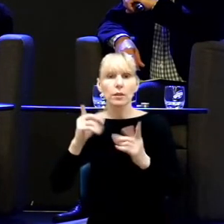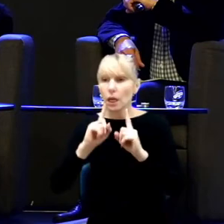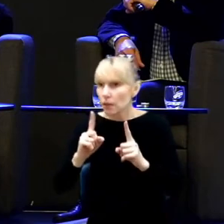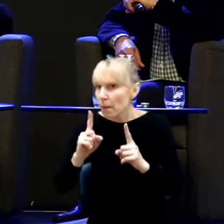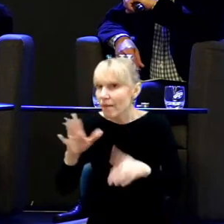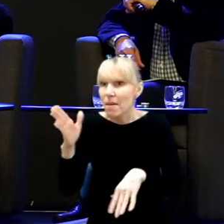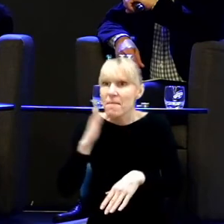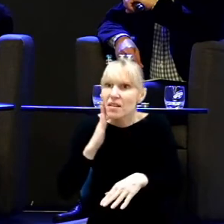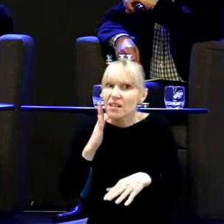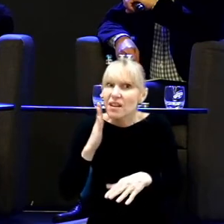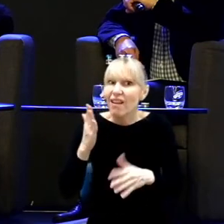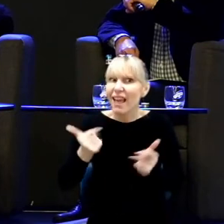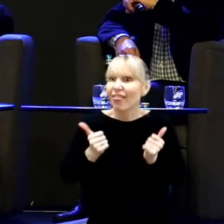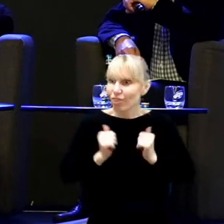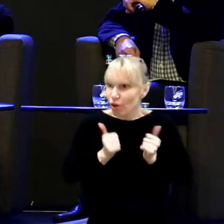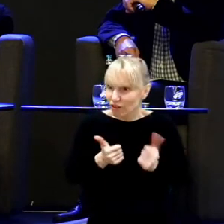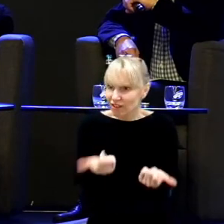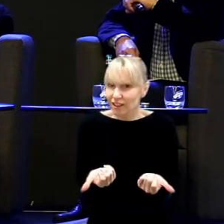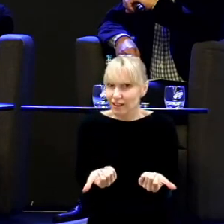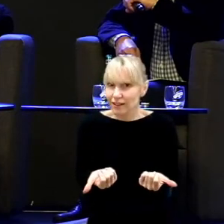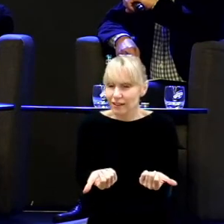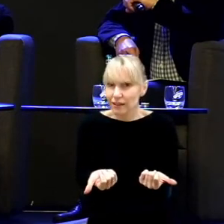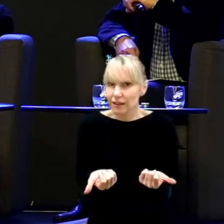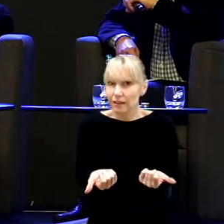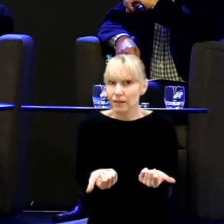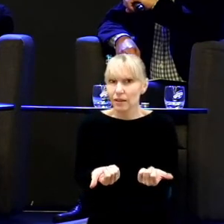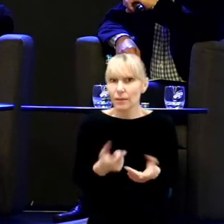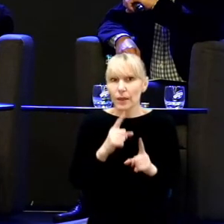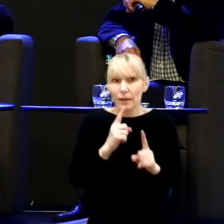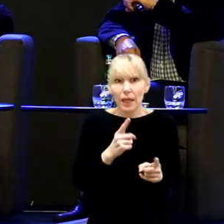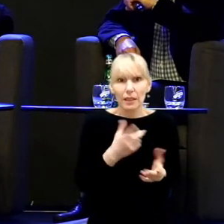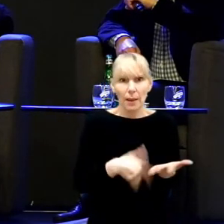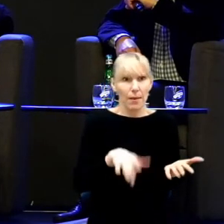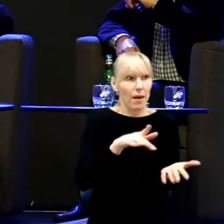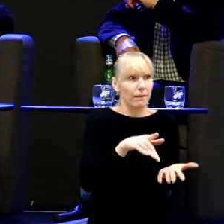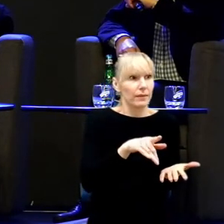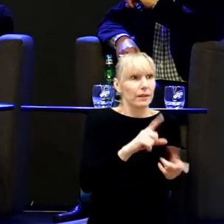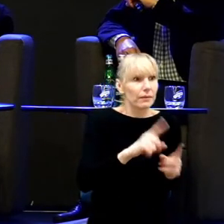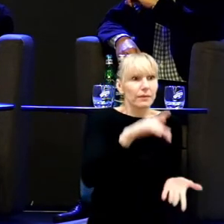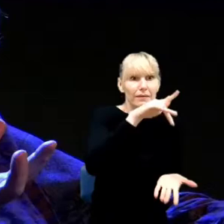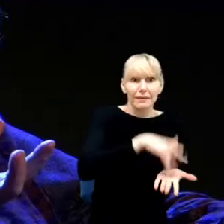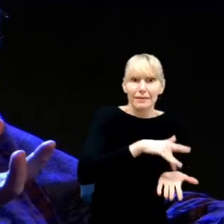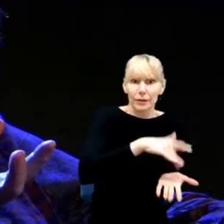To znaczy, że ktoś spierniczył w tym kraju przepisy i to trzeba sobie jasno powiedzieć,